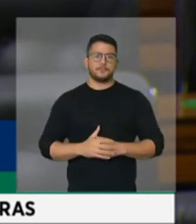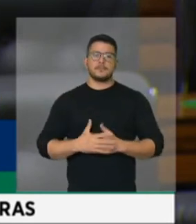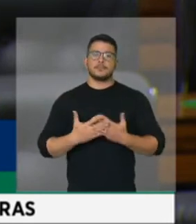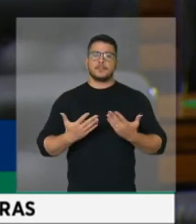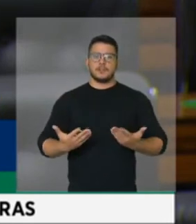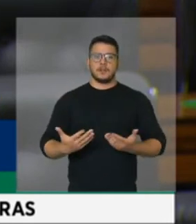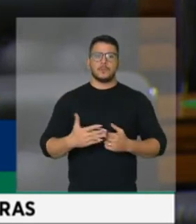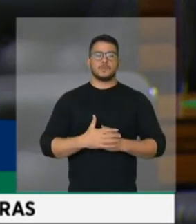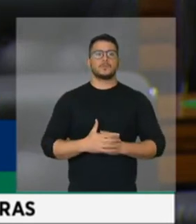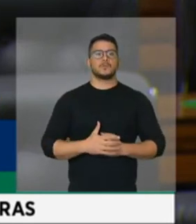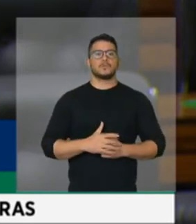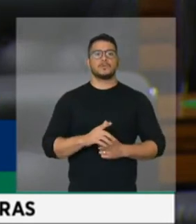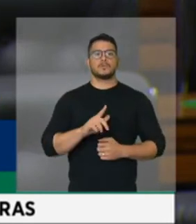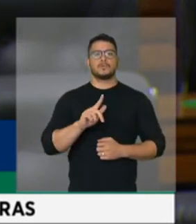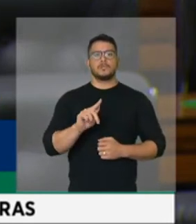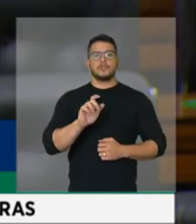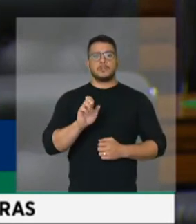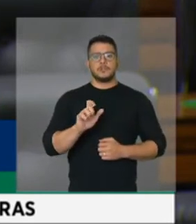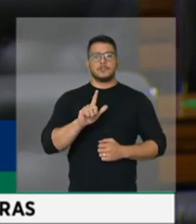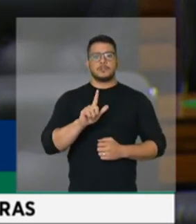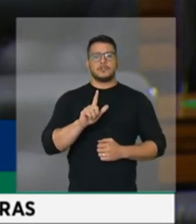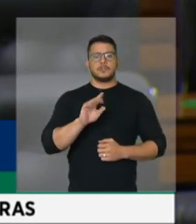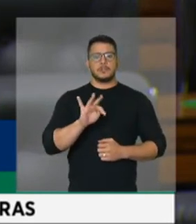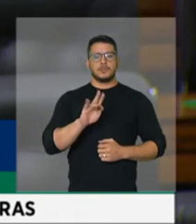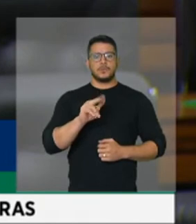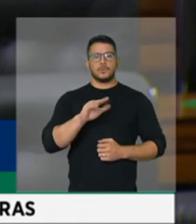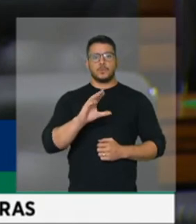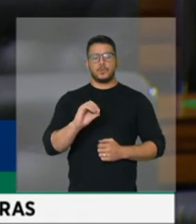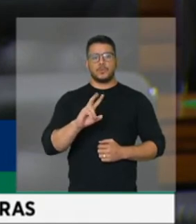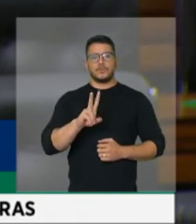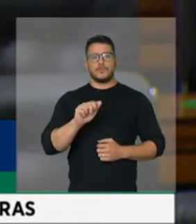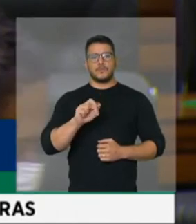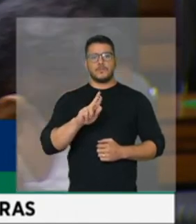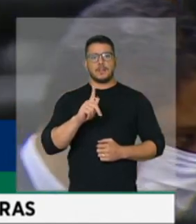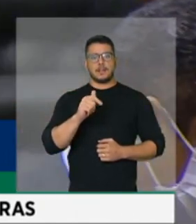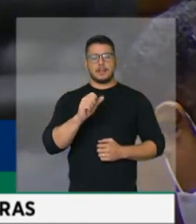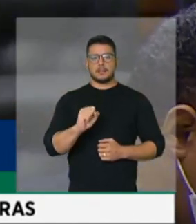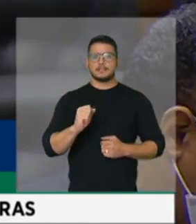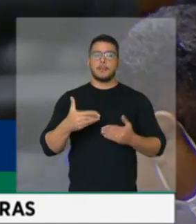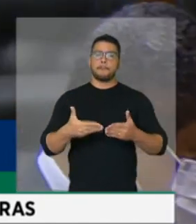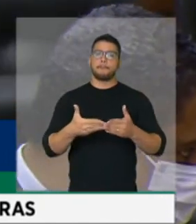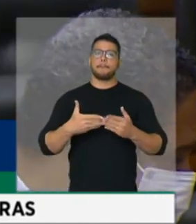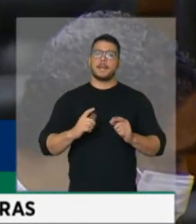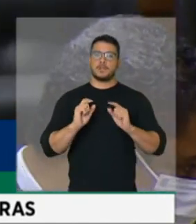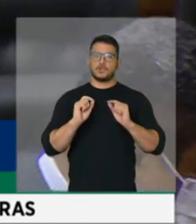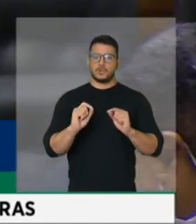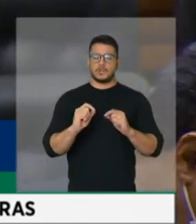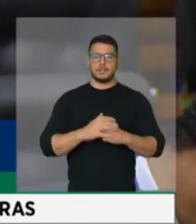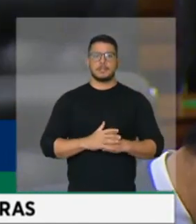ORIENTA O AVANTE? PCDOB? -- [DEPUTADO]: PRESIDENTE, ABSURDO EMPRESA LUCRATIVA ESTRATÉGICA COMO A ELETROBRAS SER VENDIDA NESSAS CONDIÇÕES. VEJA AQUI SR.